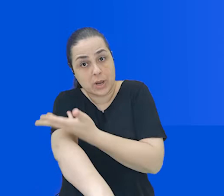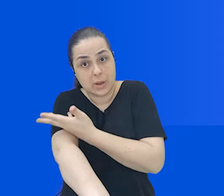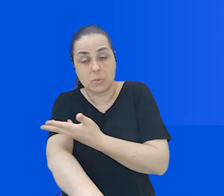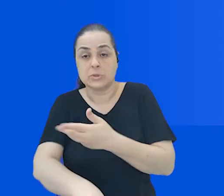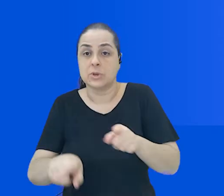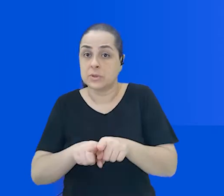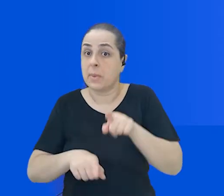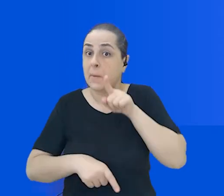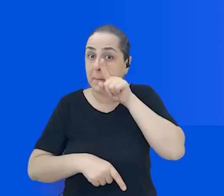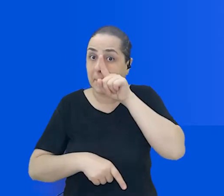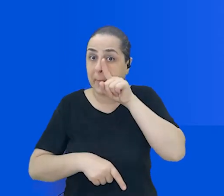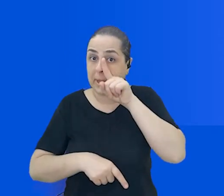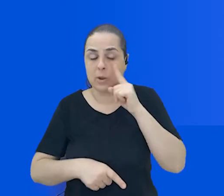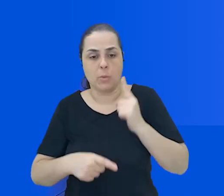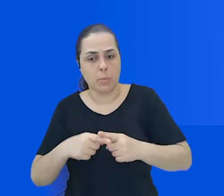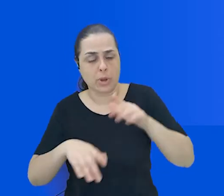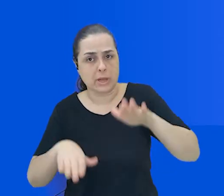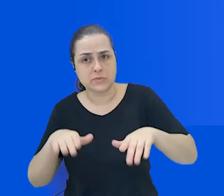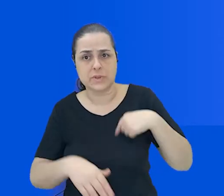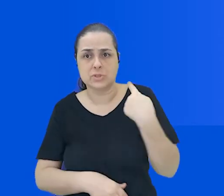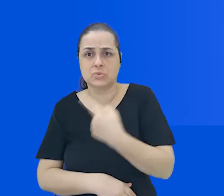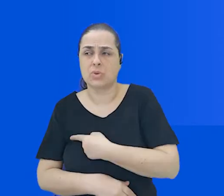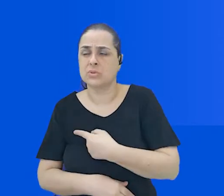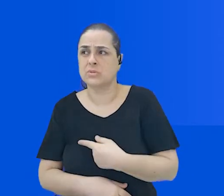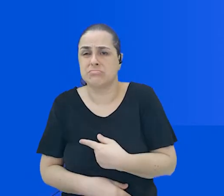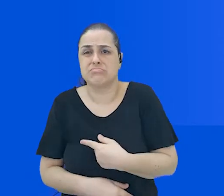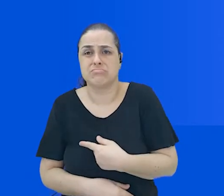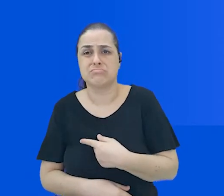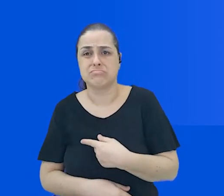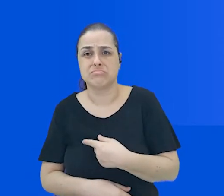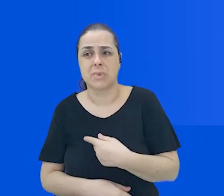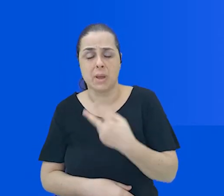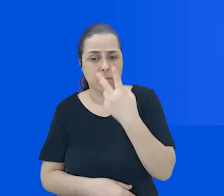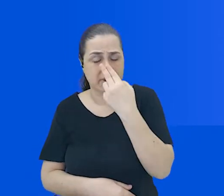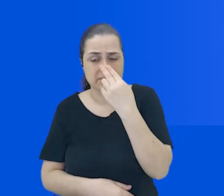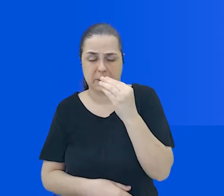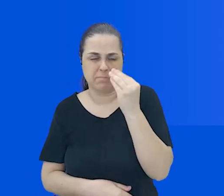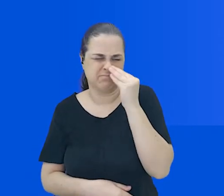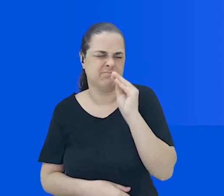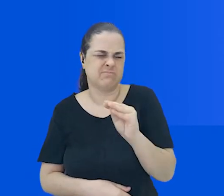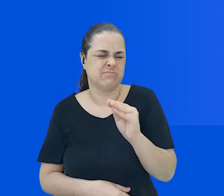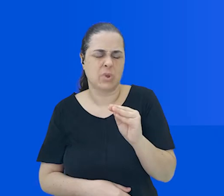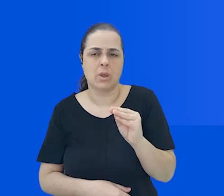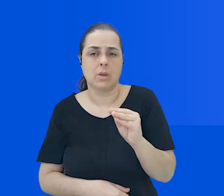de quando a gente negligencia ou não olha ou não consegue fazer esse mergulho